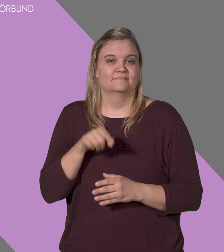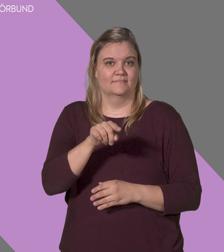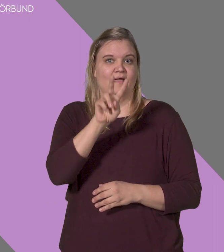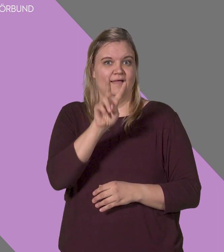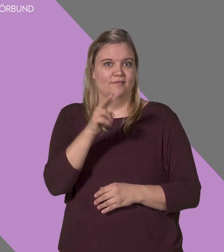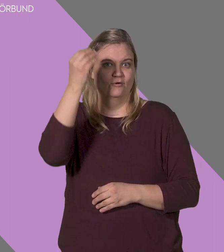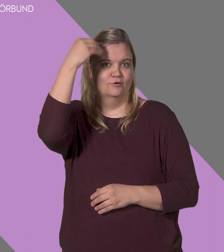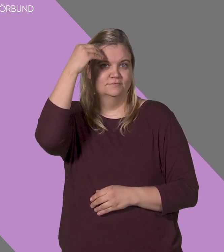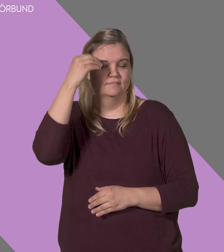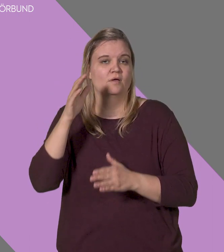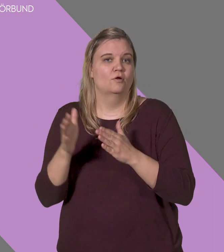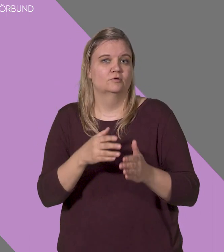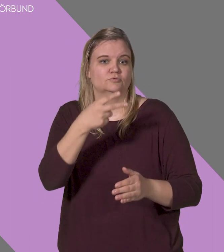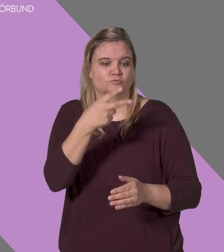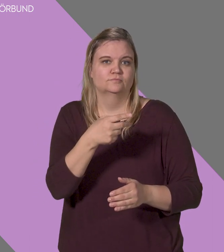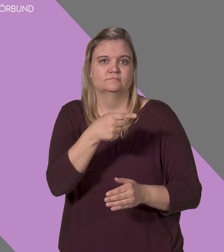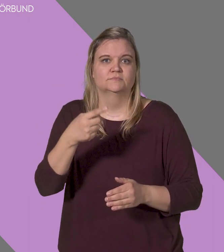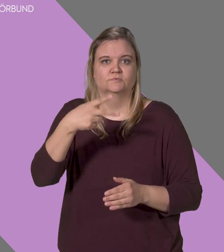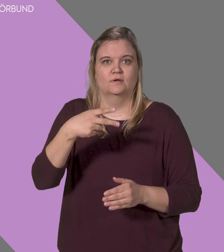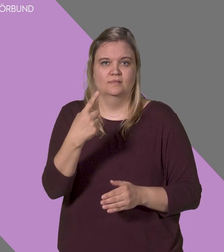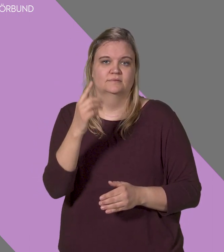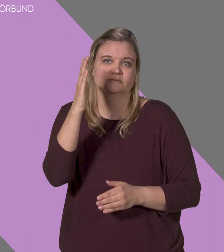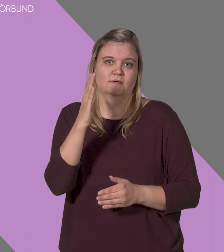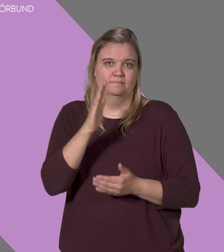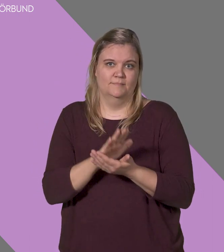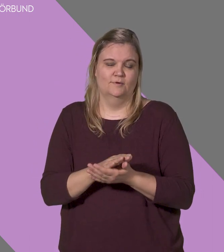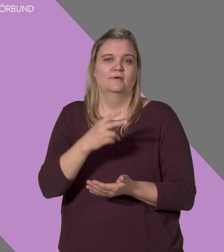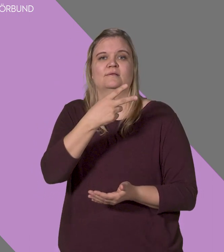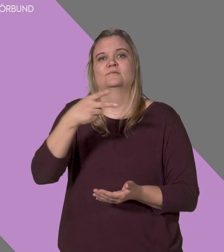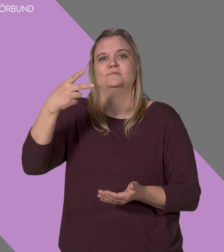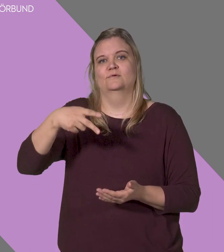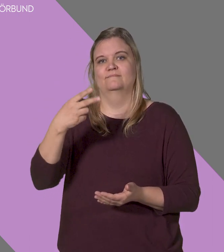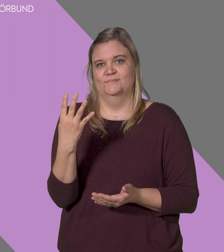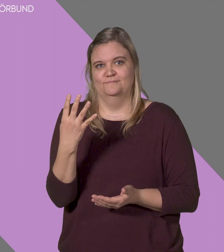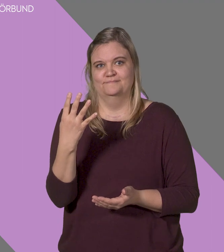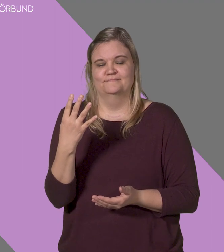Den andra delen av kursen ordnas den 20–21 januari 2024.